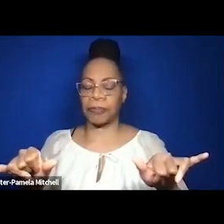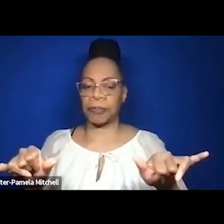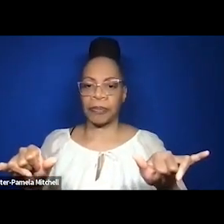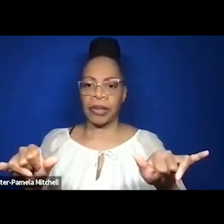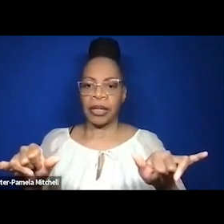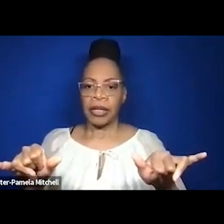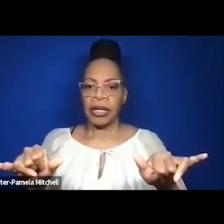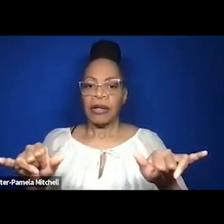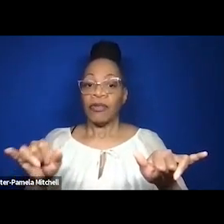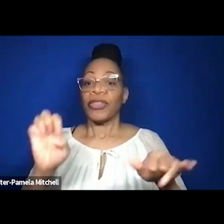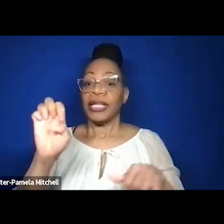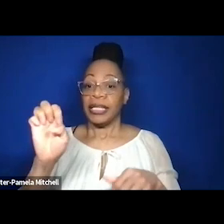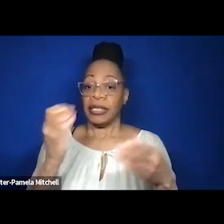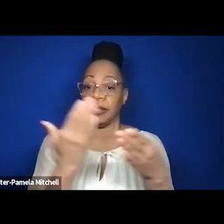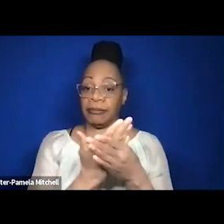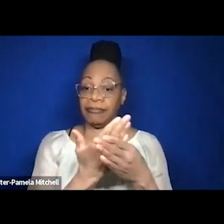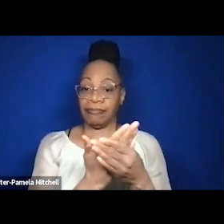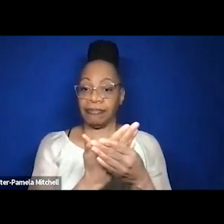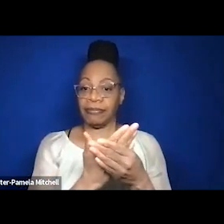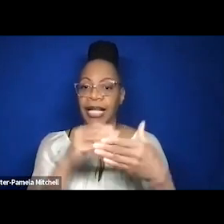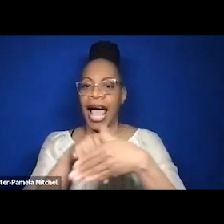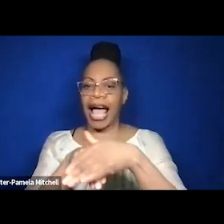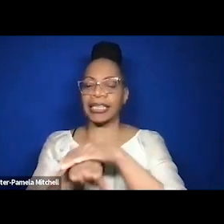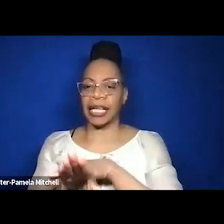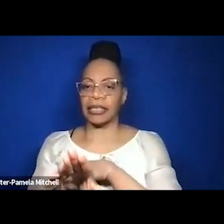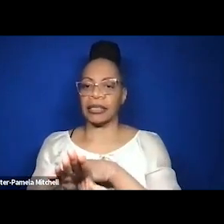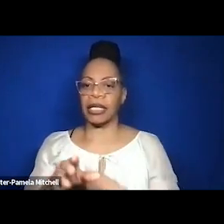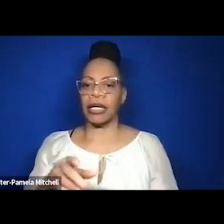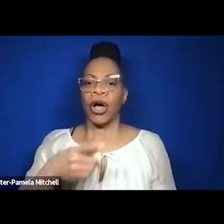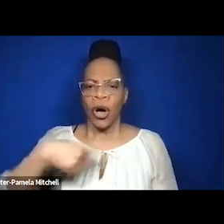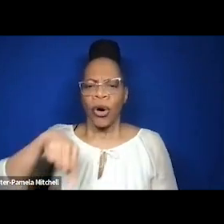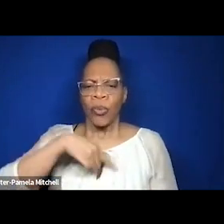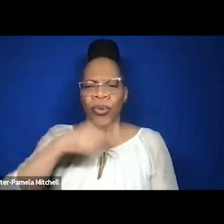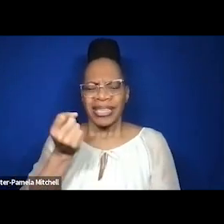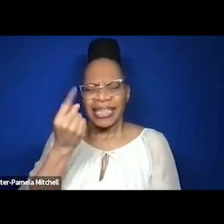al acceso a la eFolder. Entendemos cómo puede ser confuso a veces